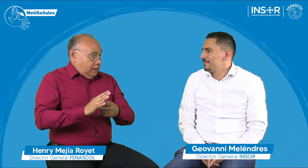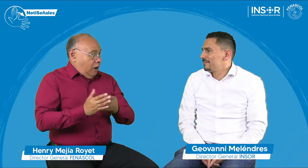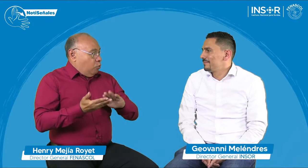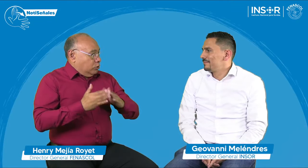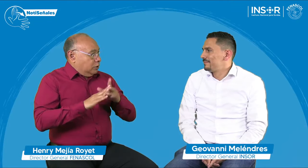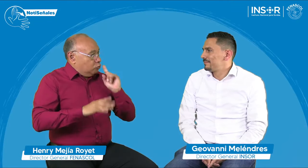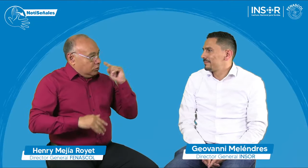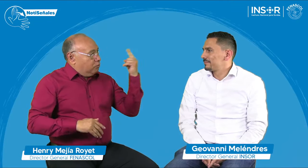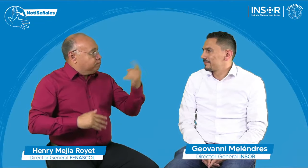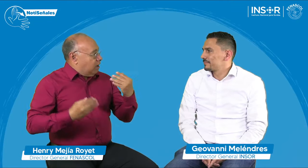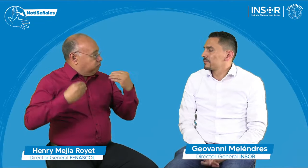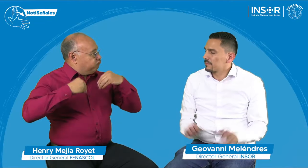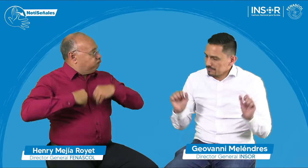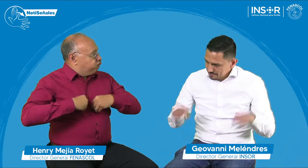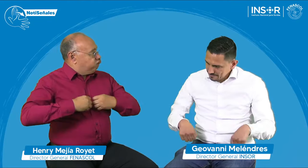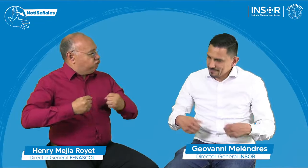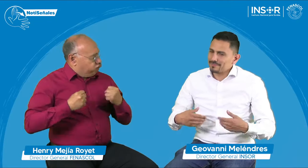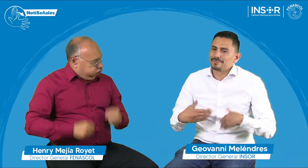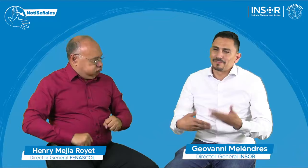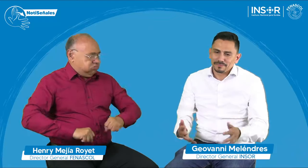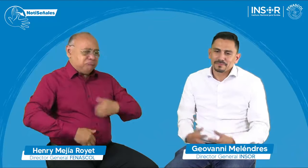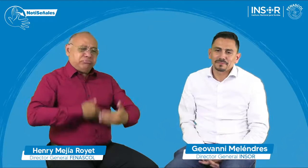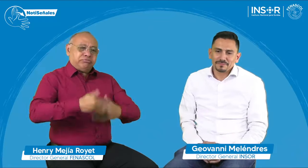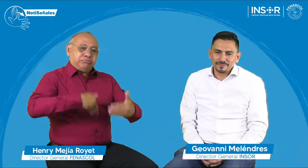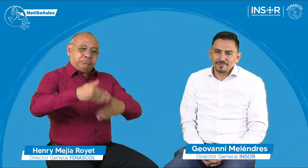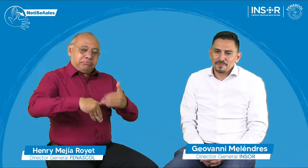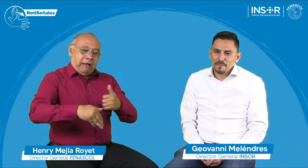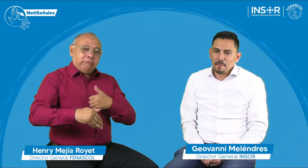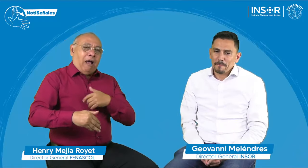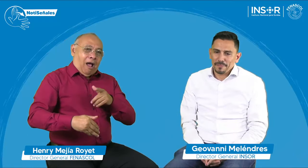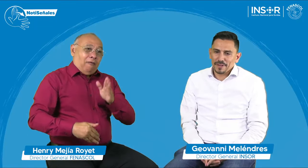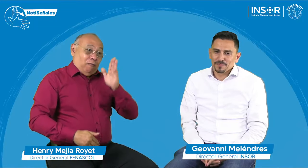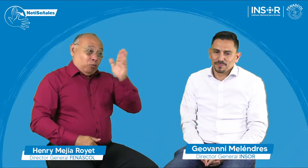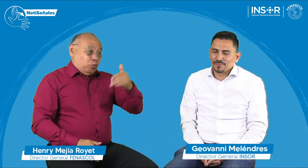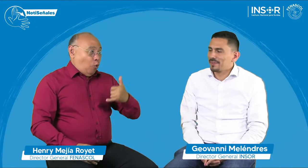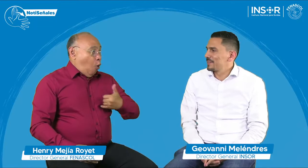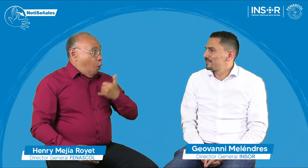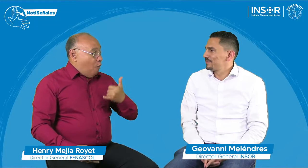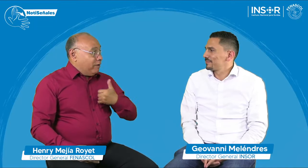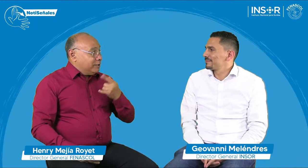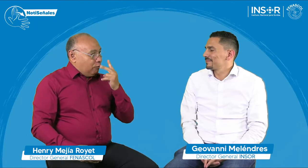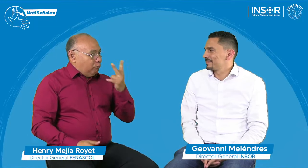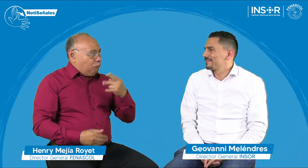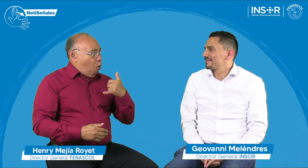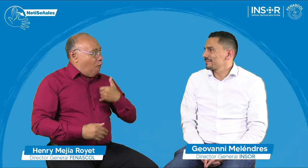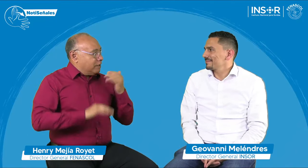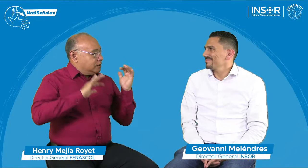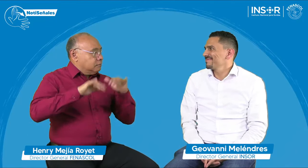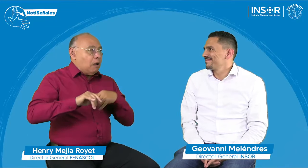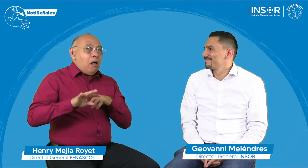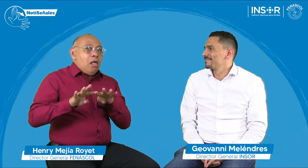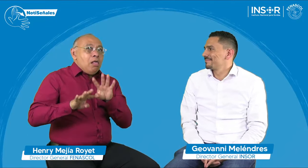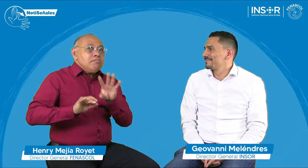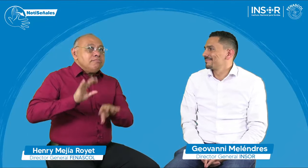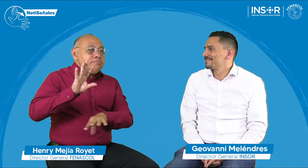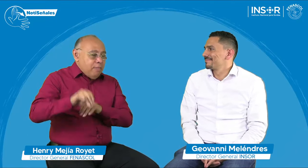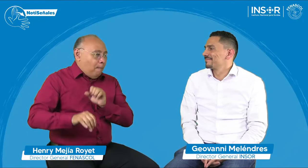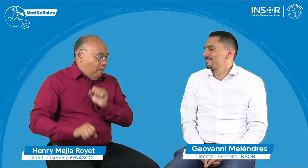más y que hablaron fue de interpretación el resto fueron personas sordas que nos